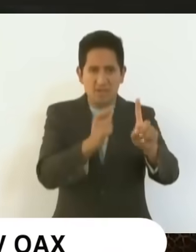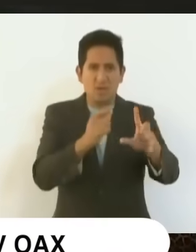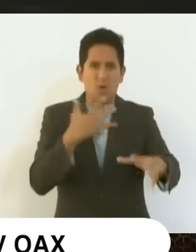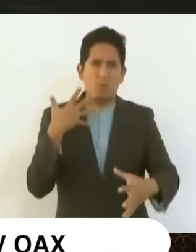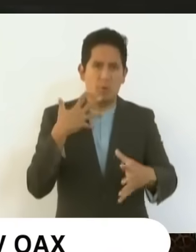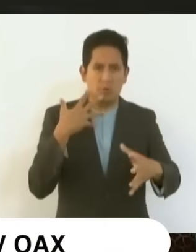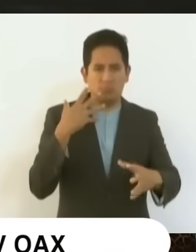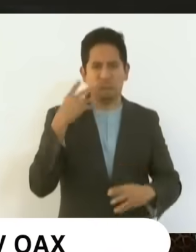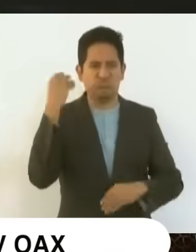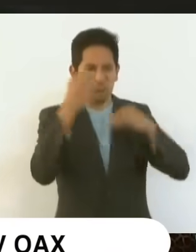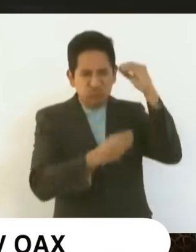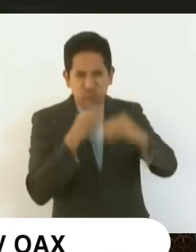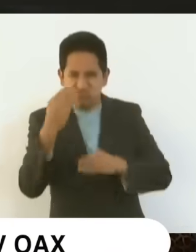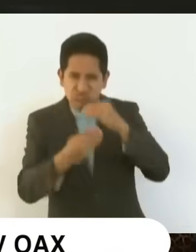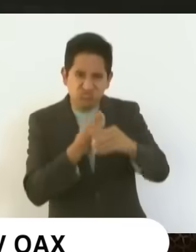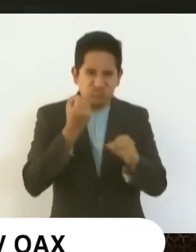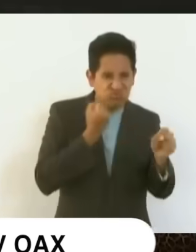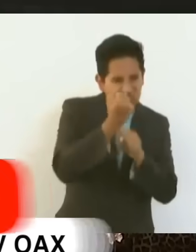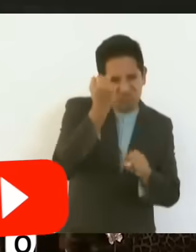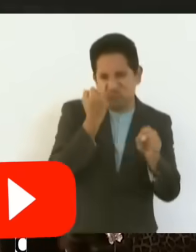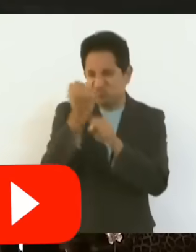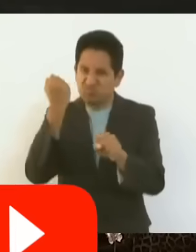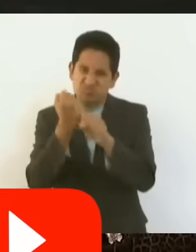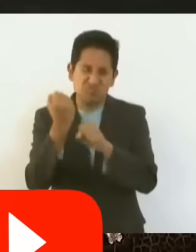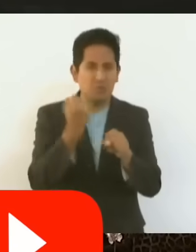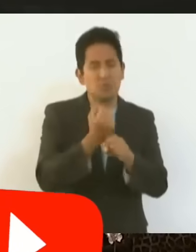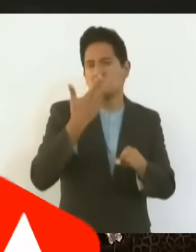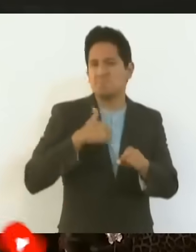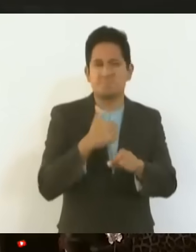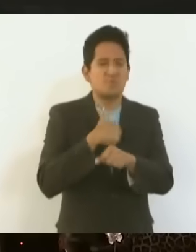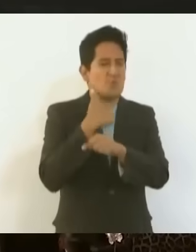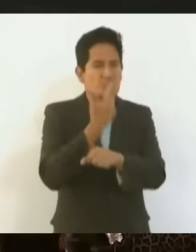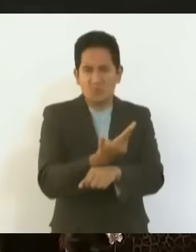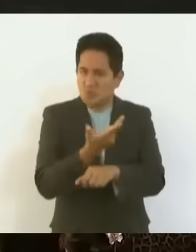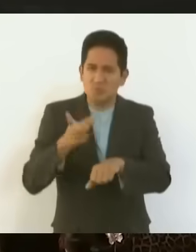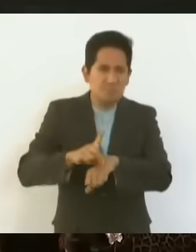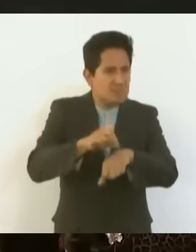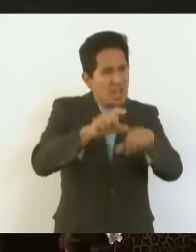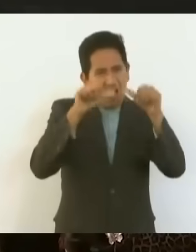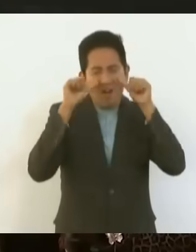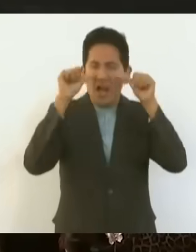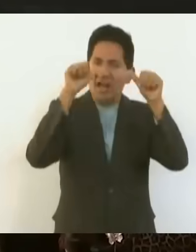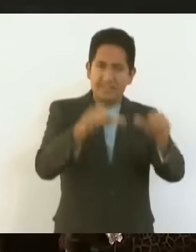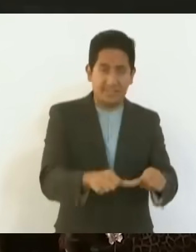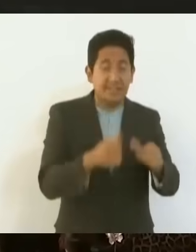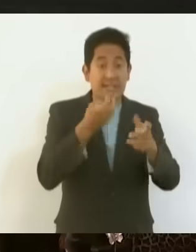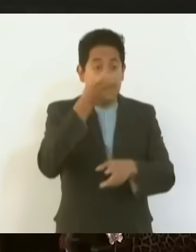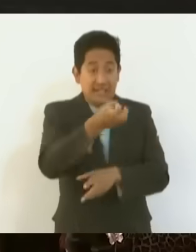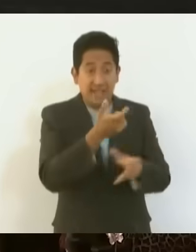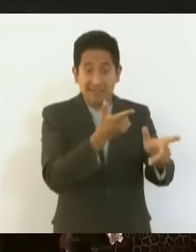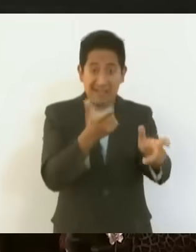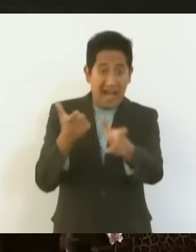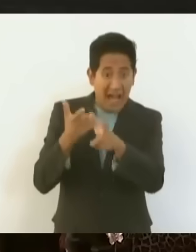retirando armas que nunca debieron de estar en las calles o en las casas. Y sabemos que un arma